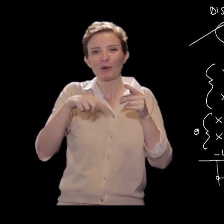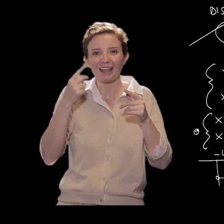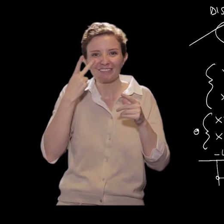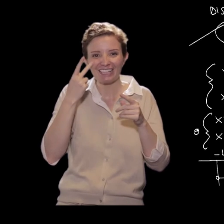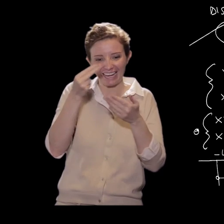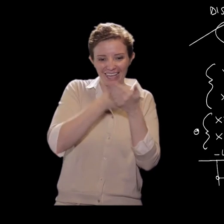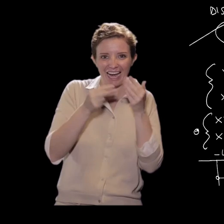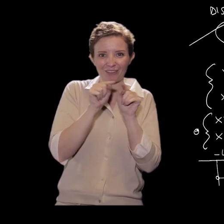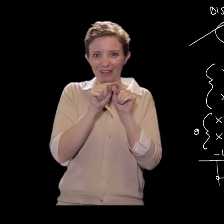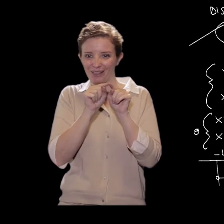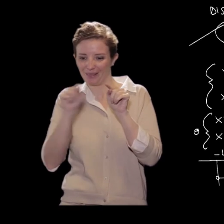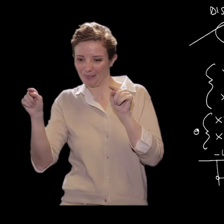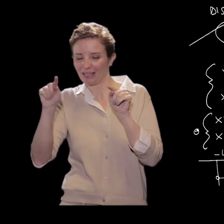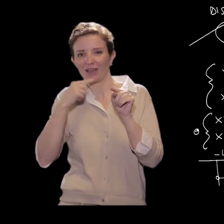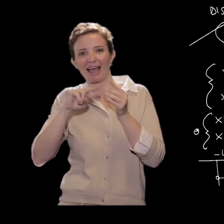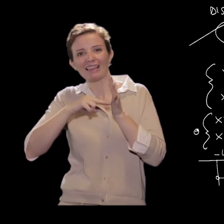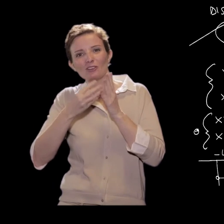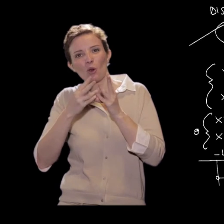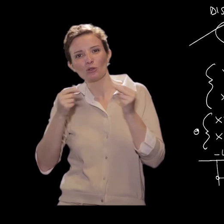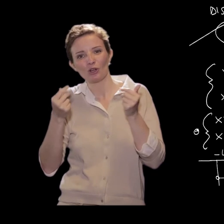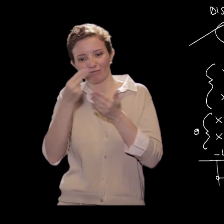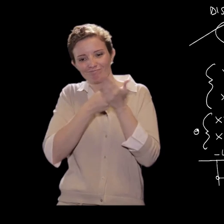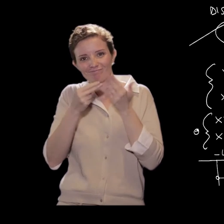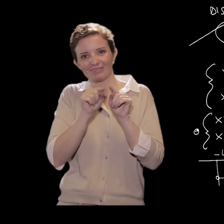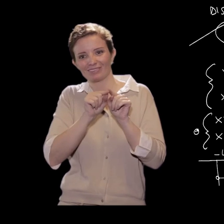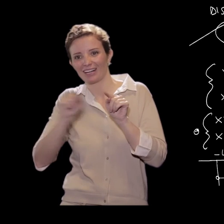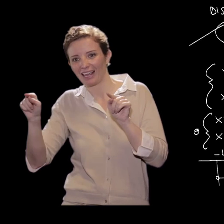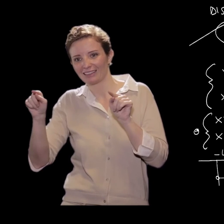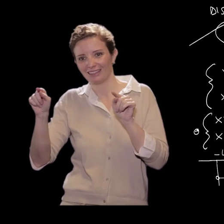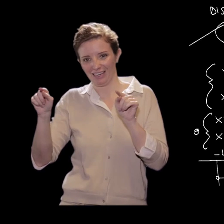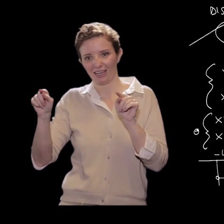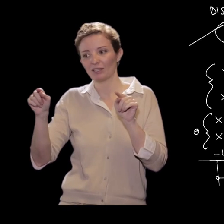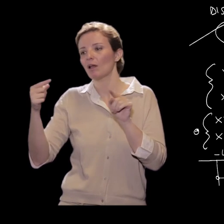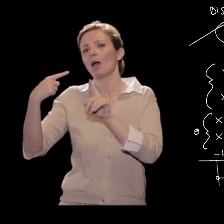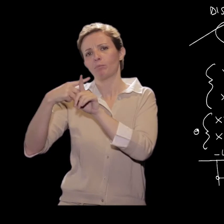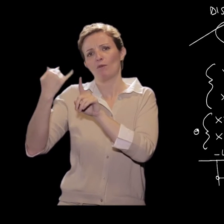quindi con la rappresentazione grafica, qui c'è -1 e va a "più infinito".